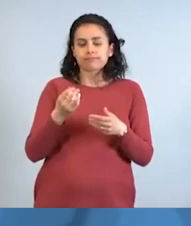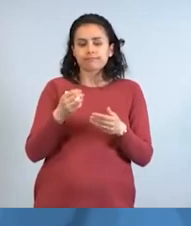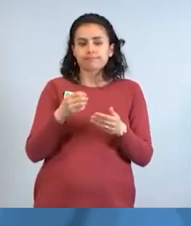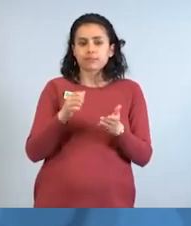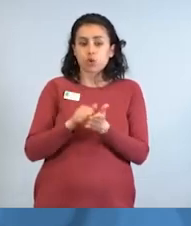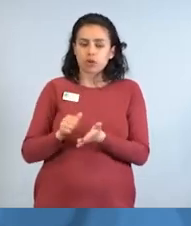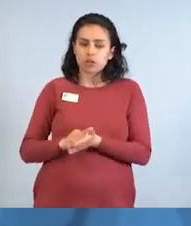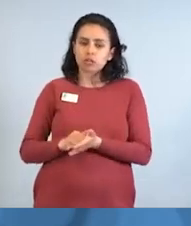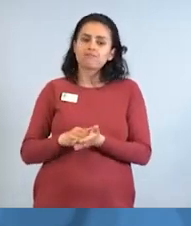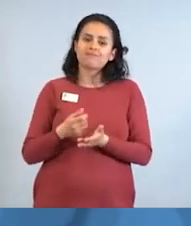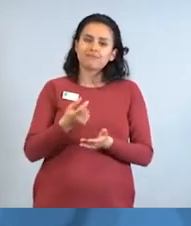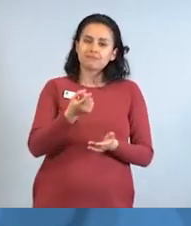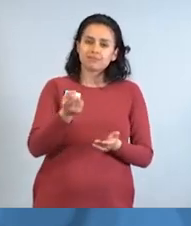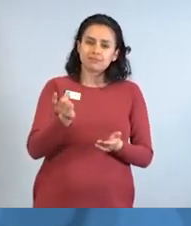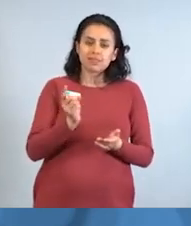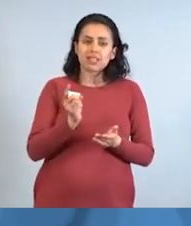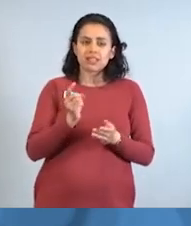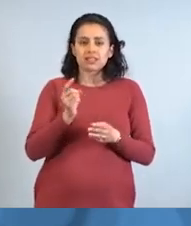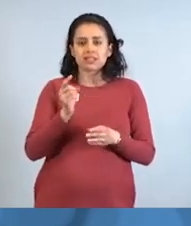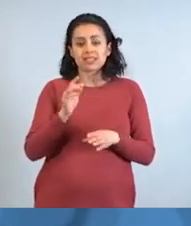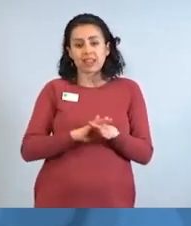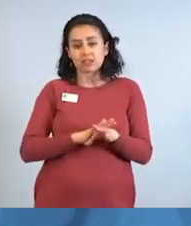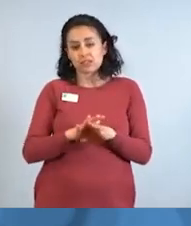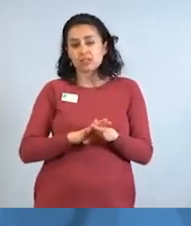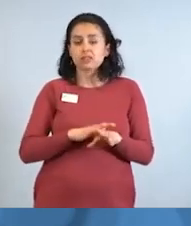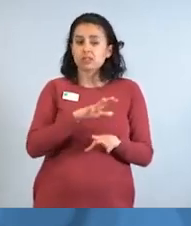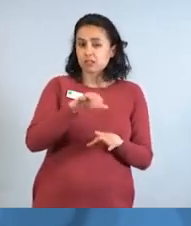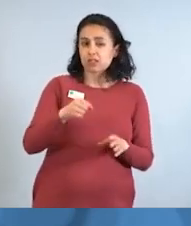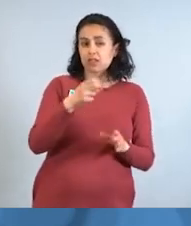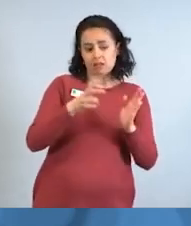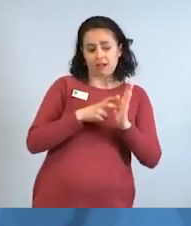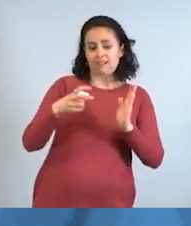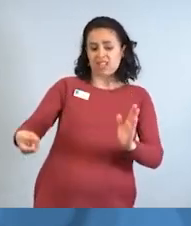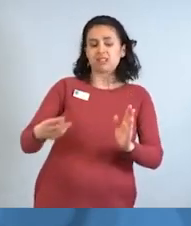ovat kaikki tulleet käytännössä kahden viikon sisällä rokottamisesta.